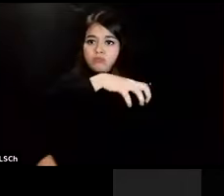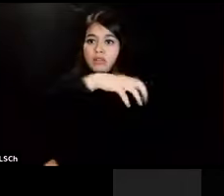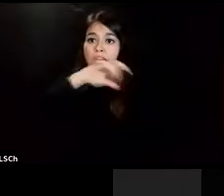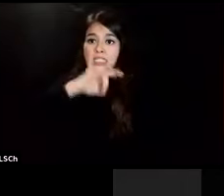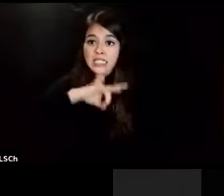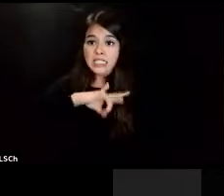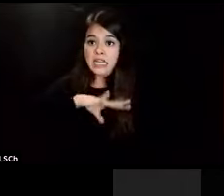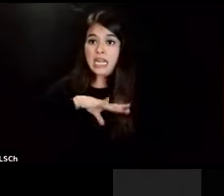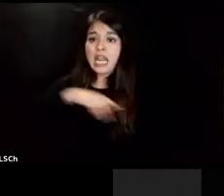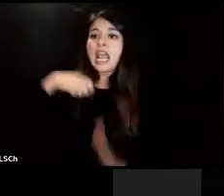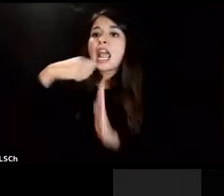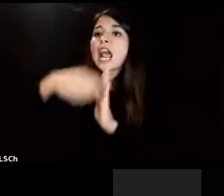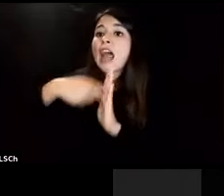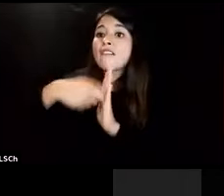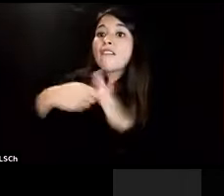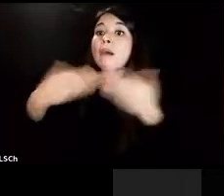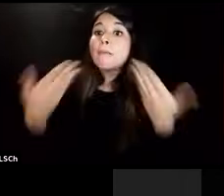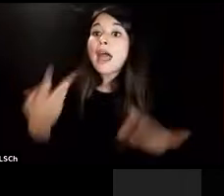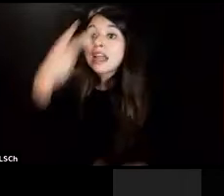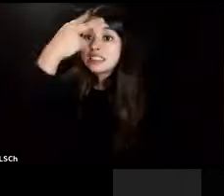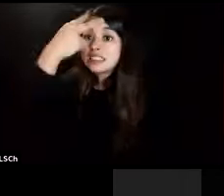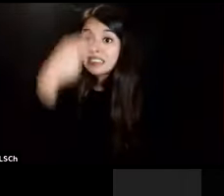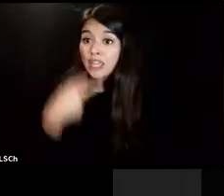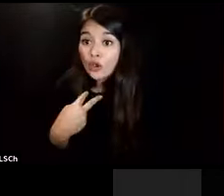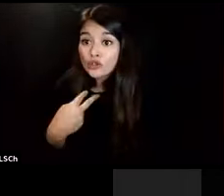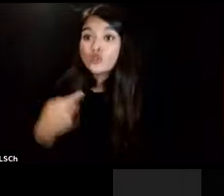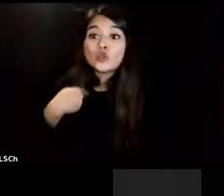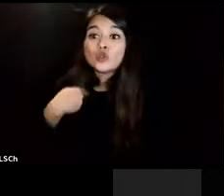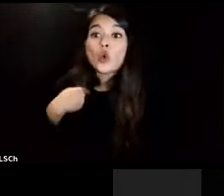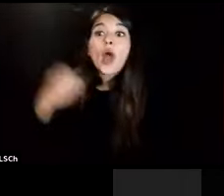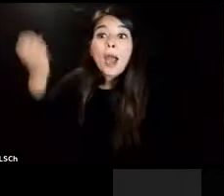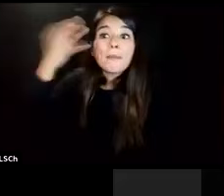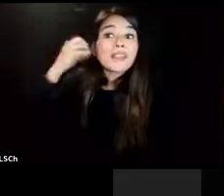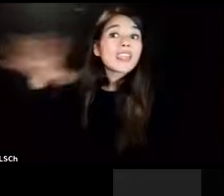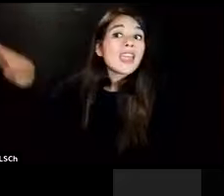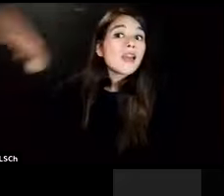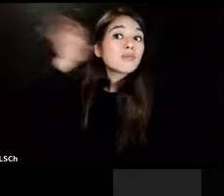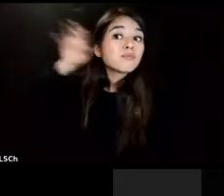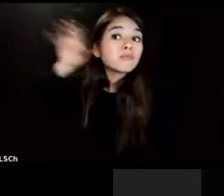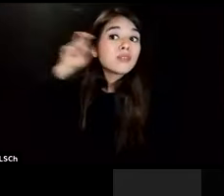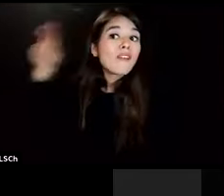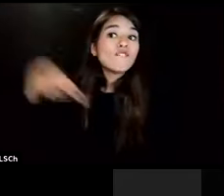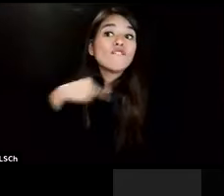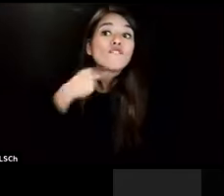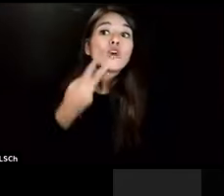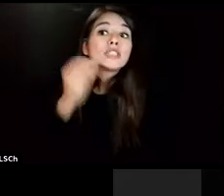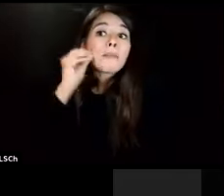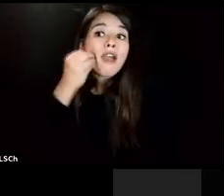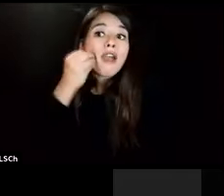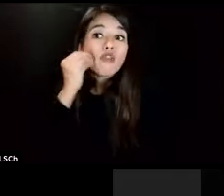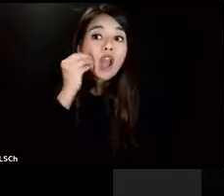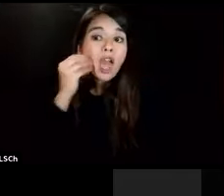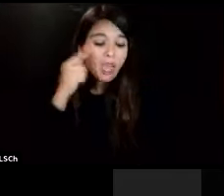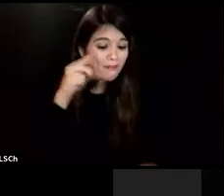para ciegos y yo aprendí a leer escuchando la voz de mi abuela y mirando el libro y memorizando las palabras.